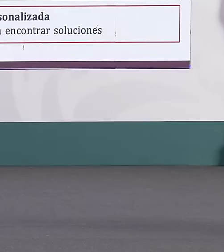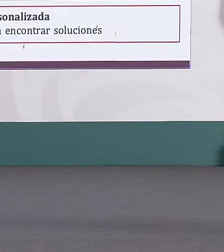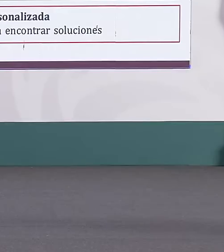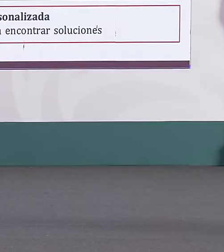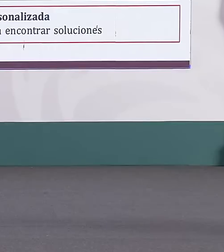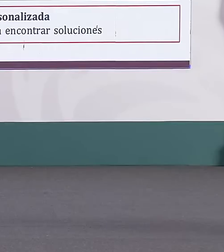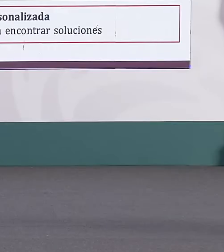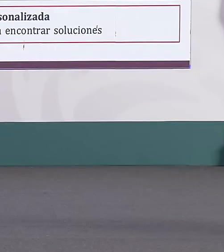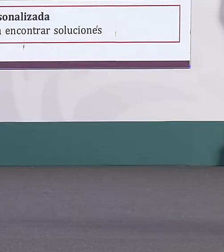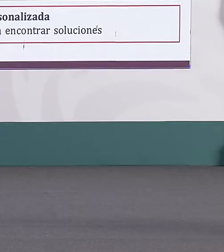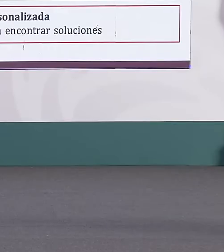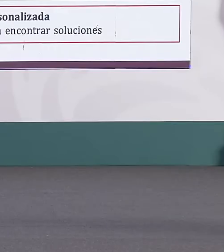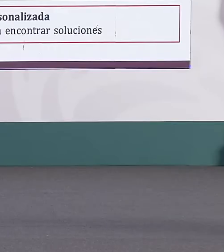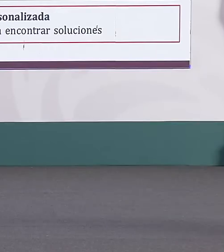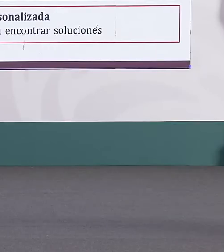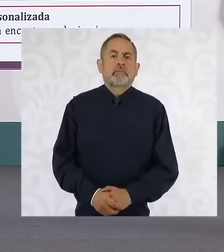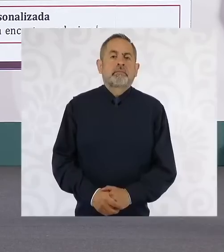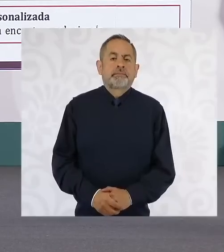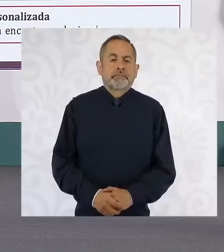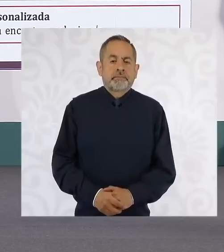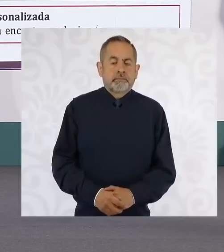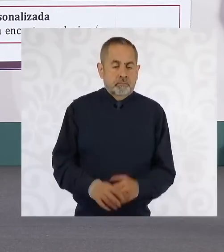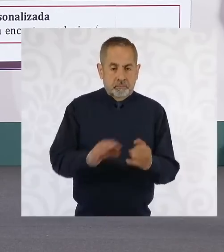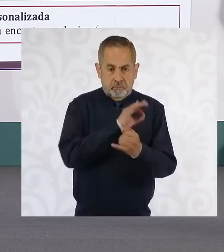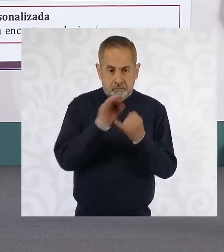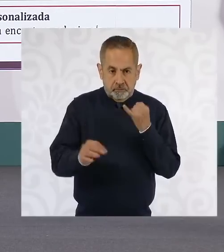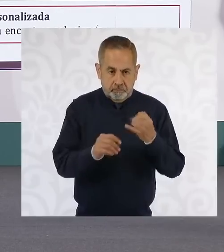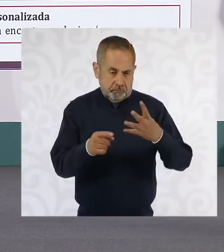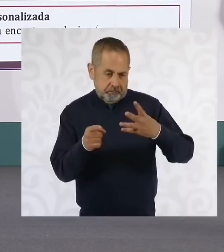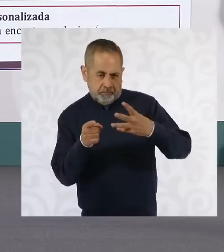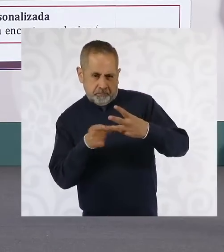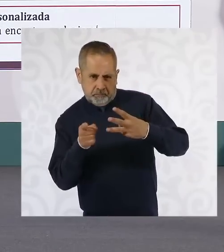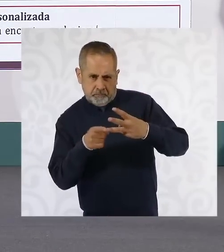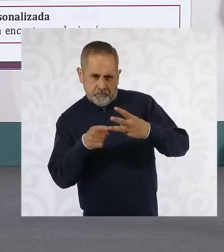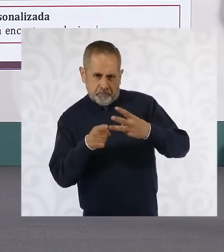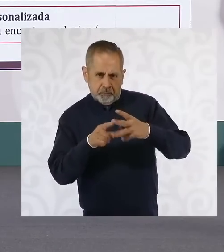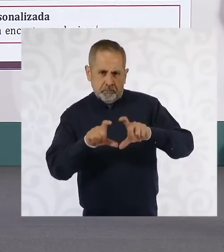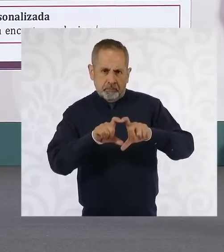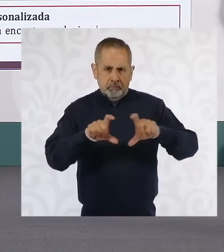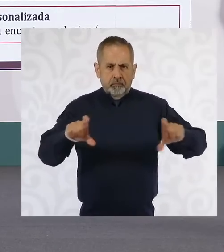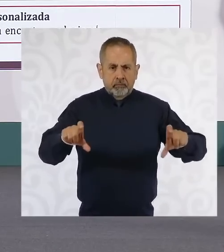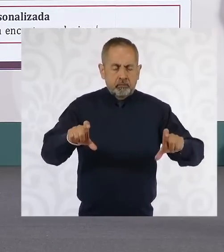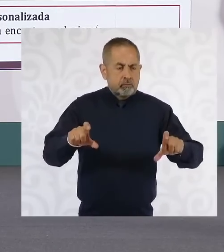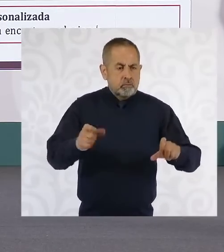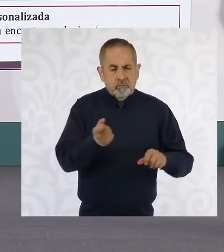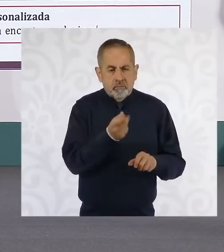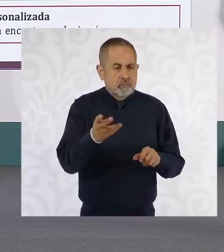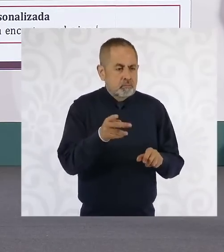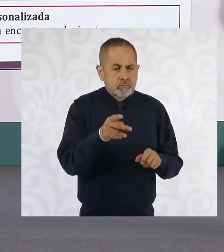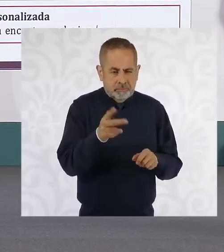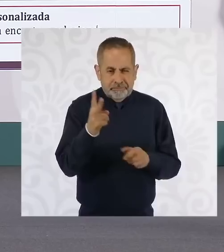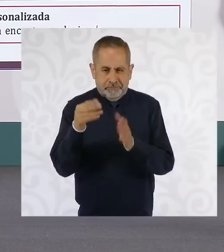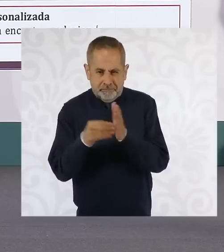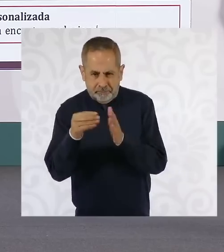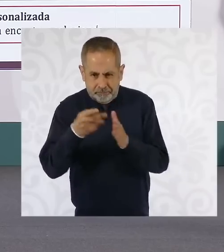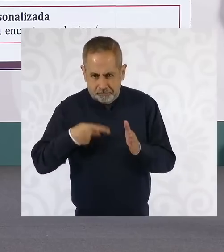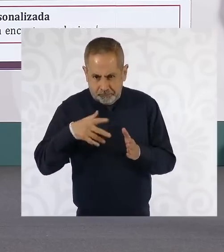y finalmente hay un universo no un universo sino un subconjunto de los 2 millones del